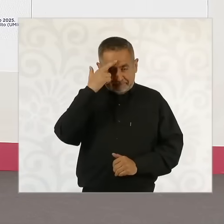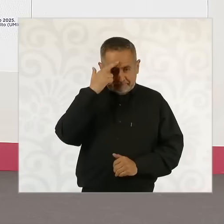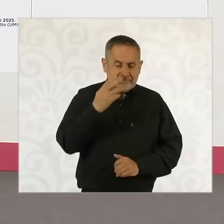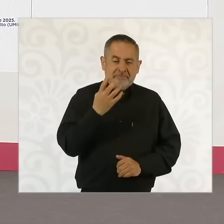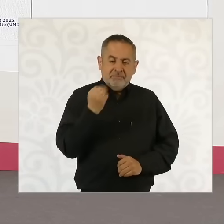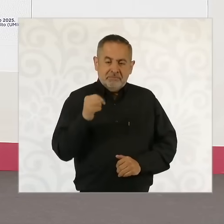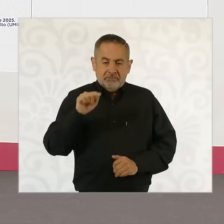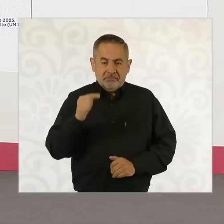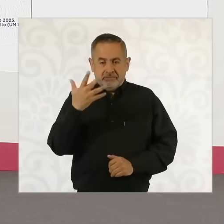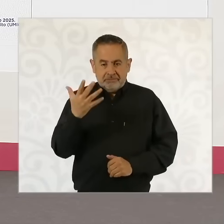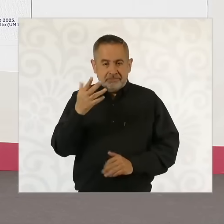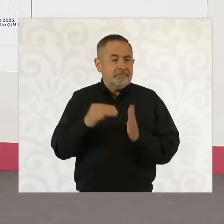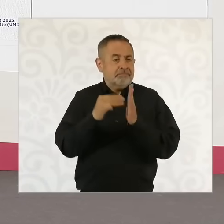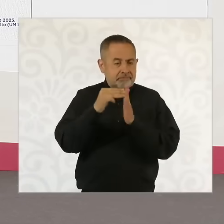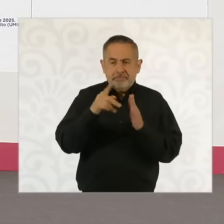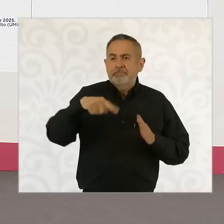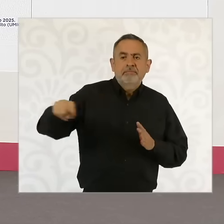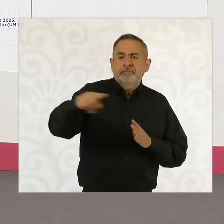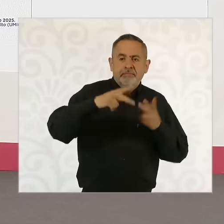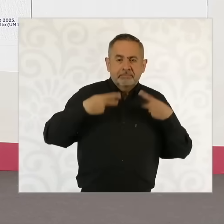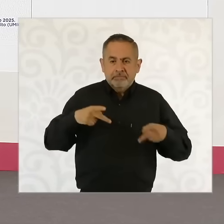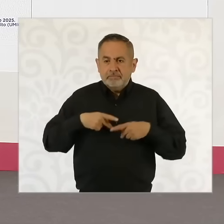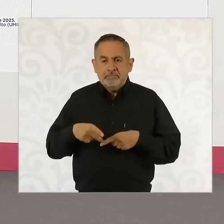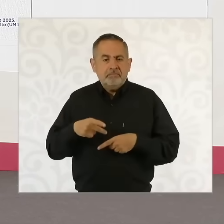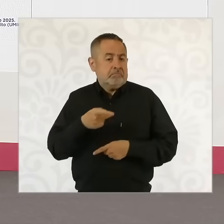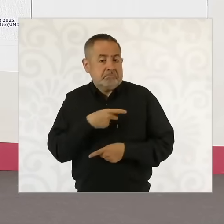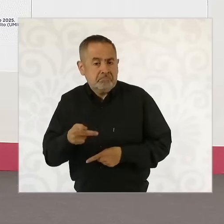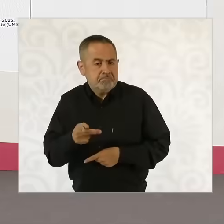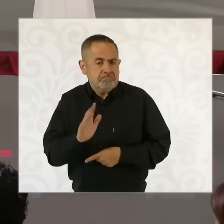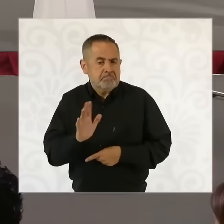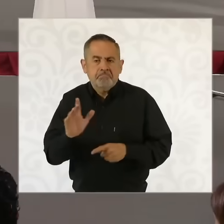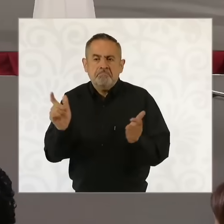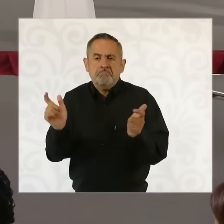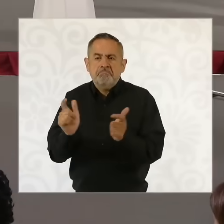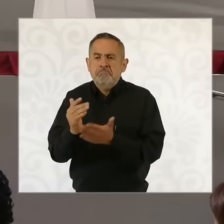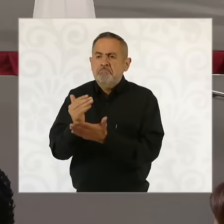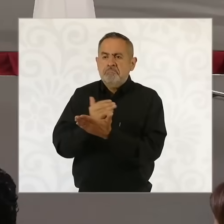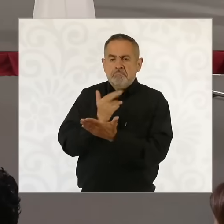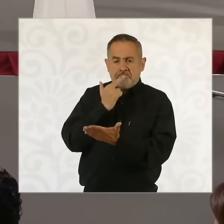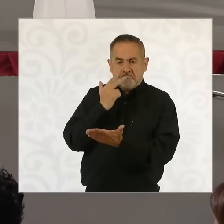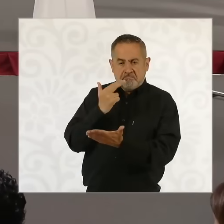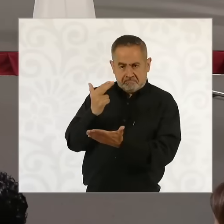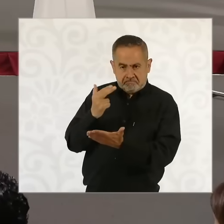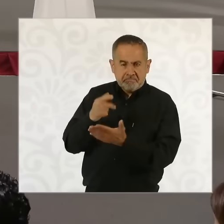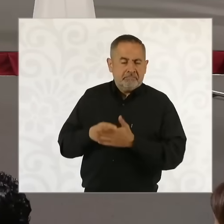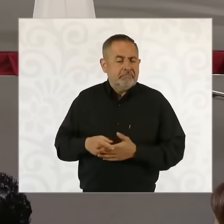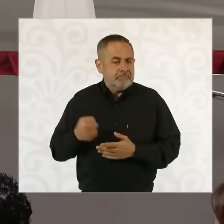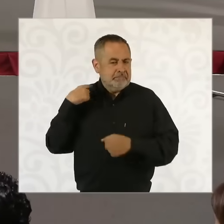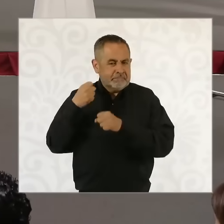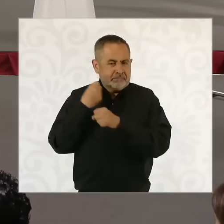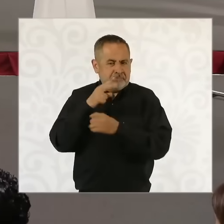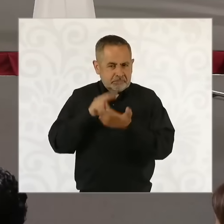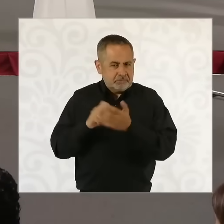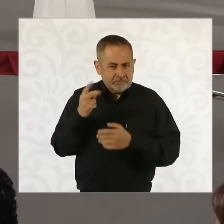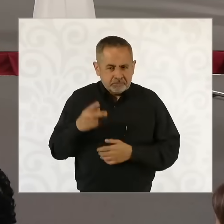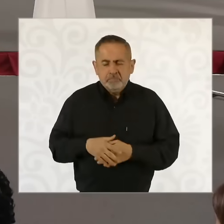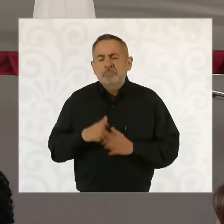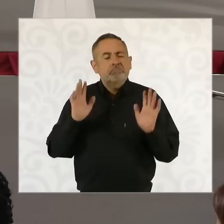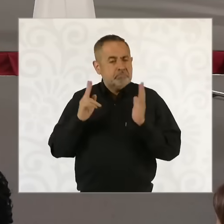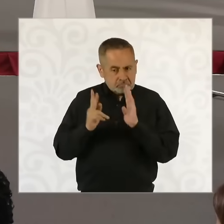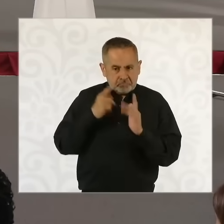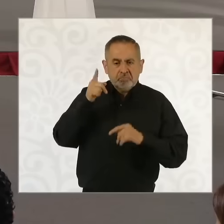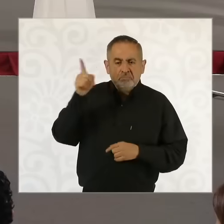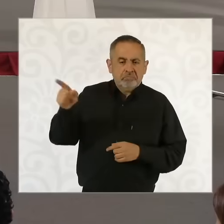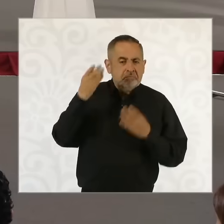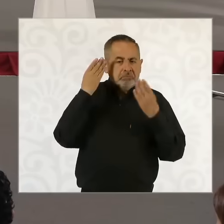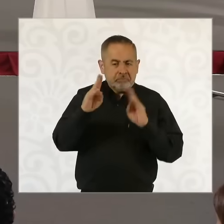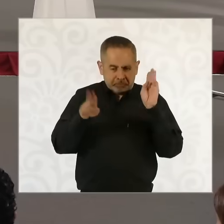5 millones de mexicanos habían salido de la pobreza hasta 2022 hacen una reevaluación de